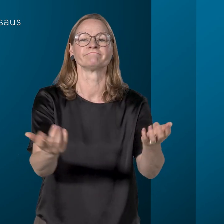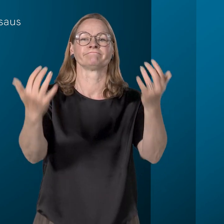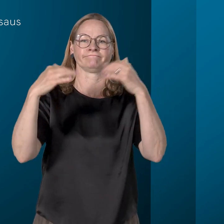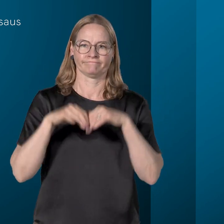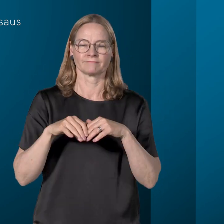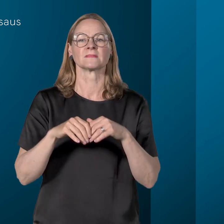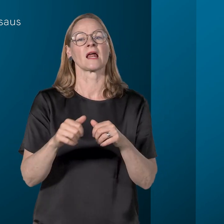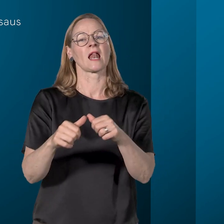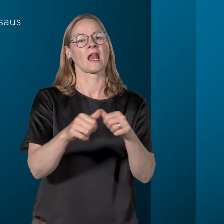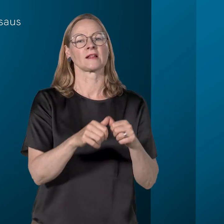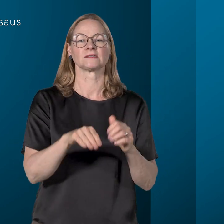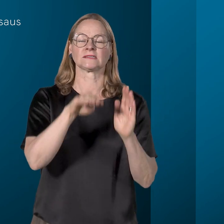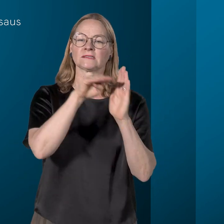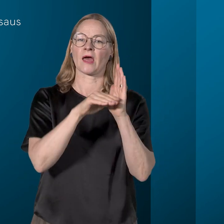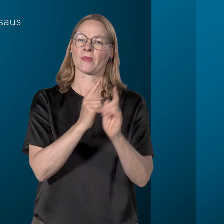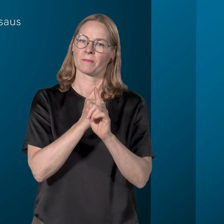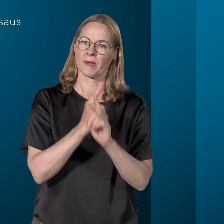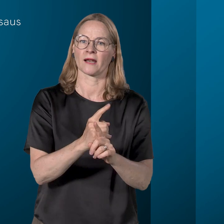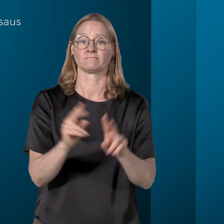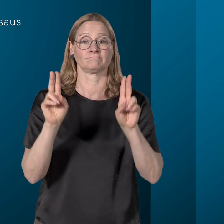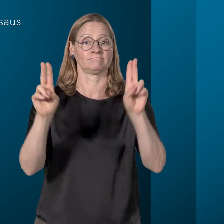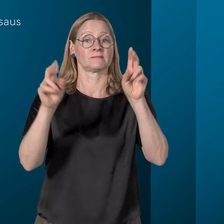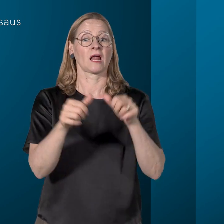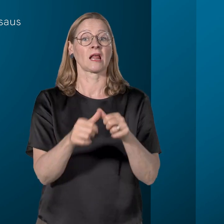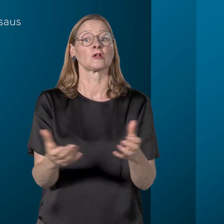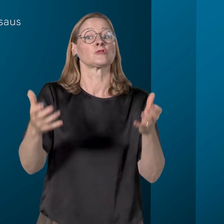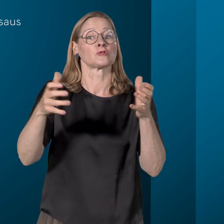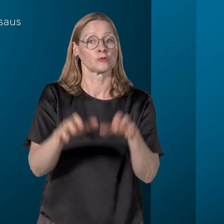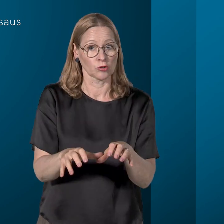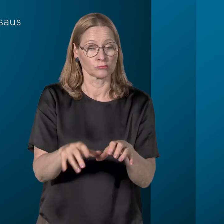liiton sääntömääräiseen varsinaiseen liittokokoukseen, -